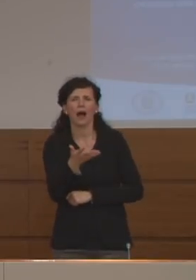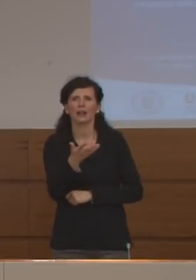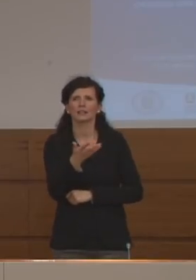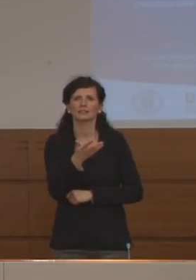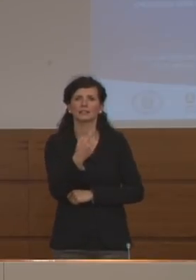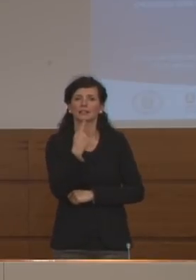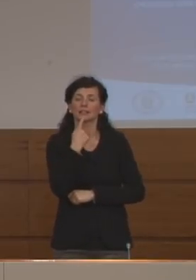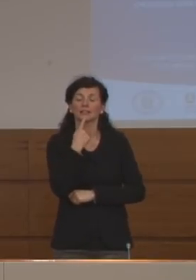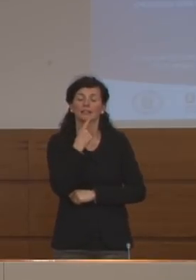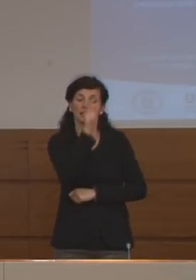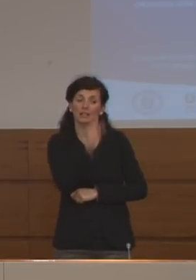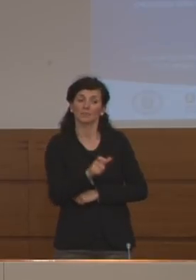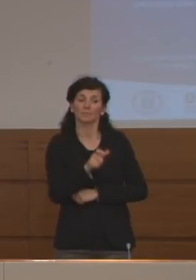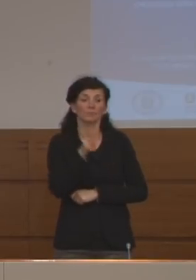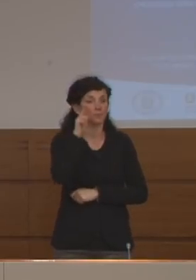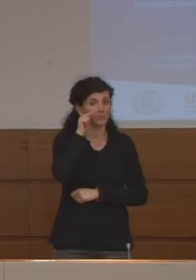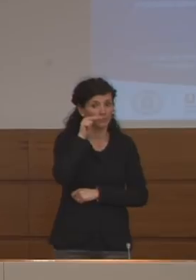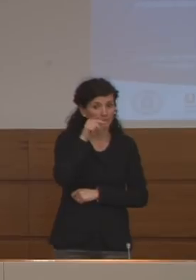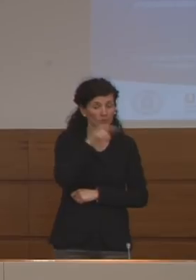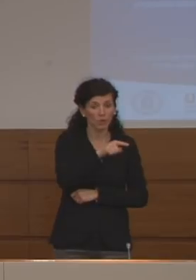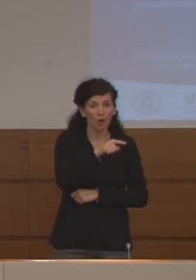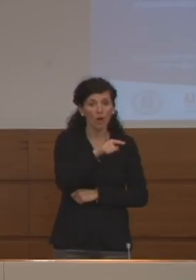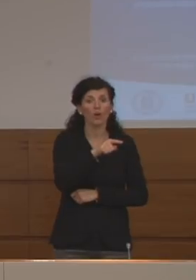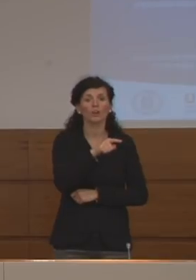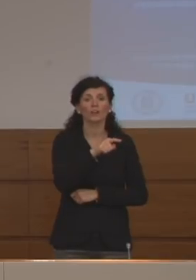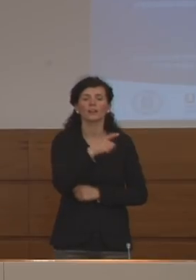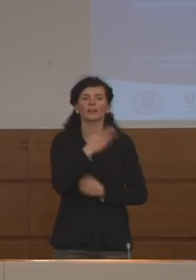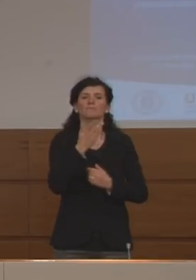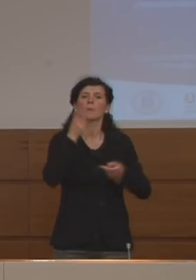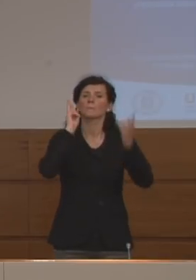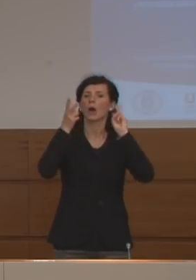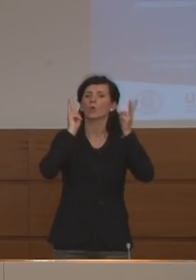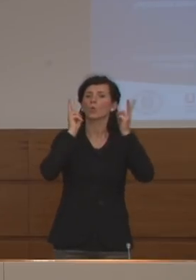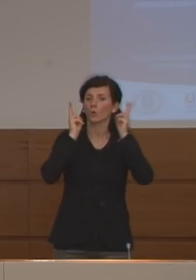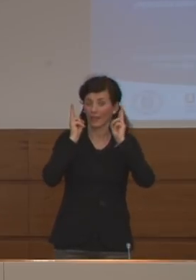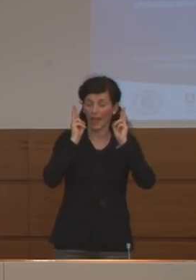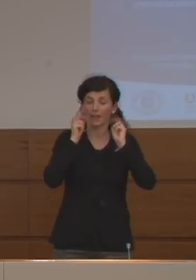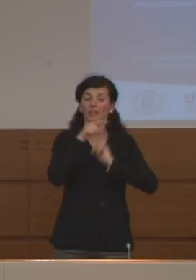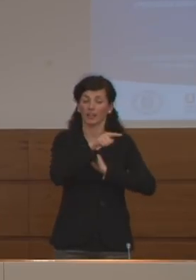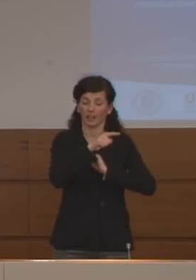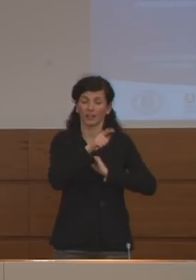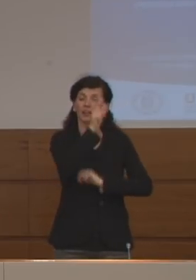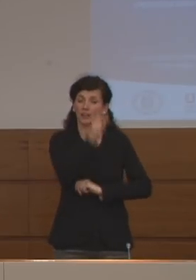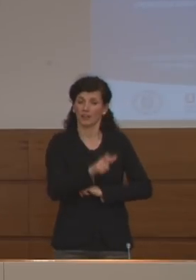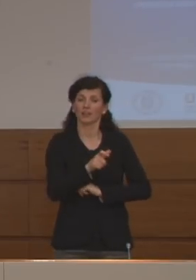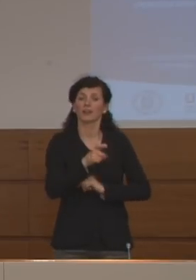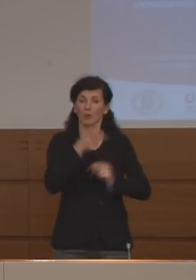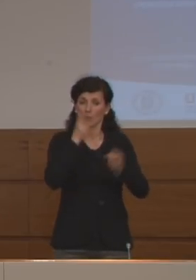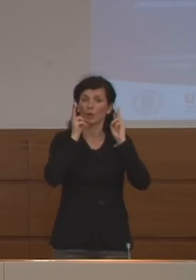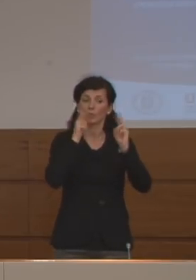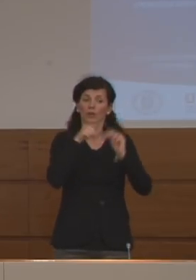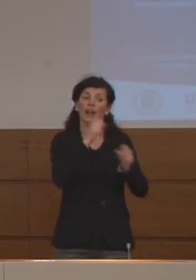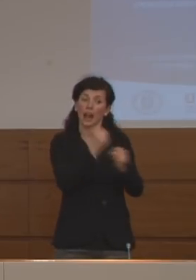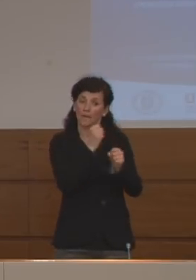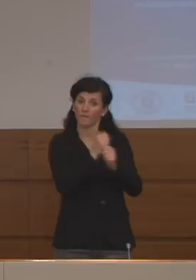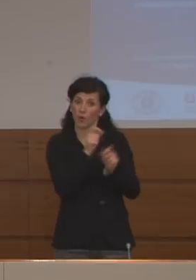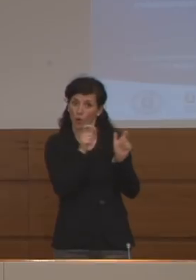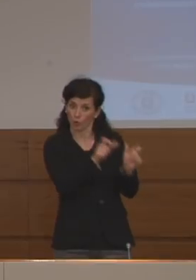femminile in aula, i parrucchieri, altra categoria professionale che ha un